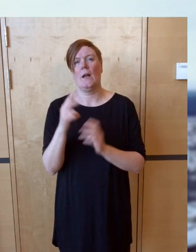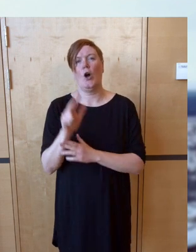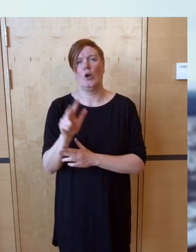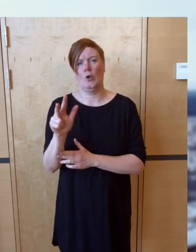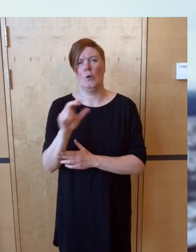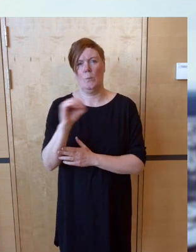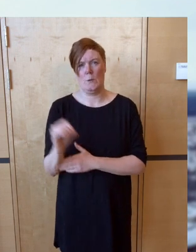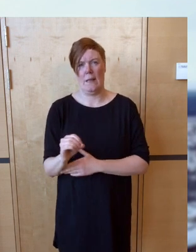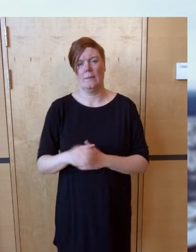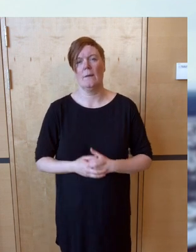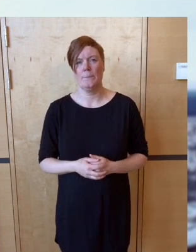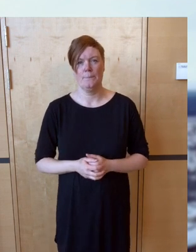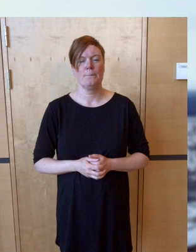När vi kikar på